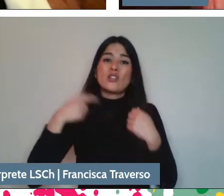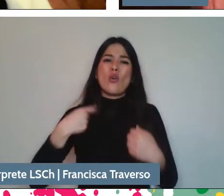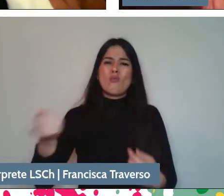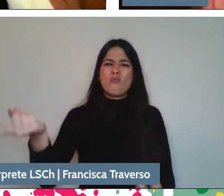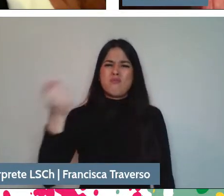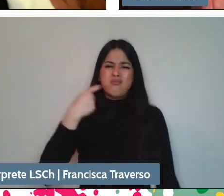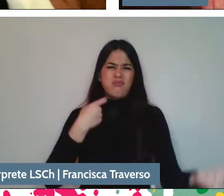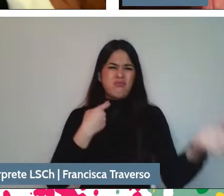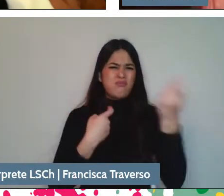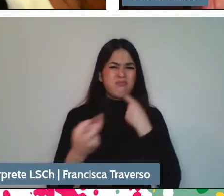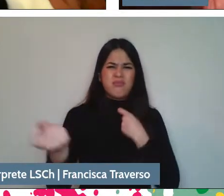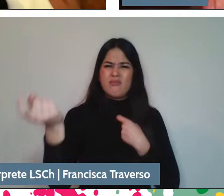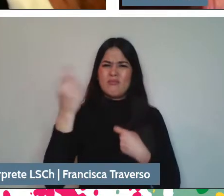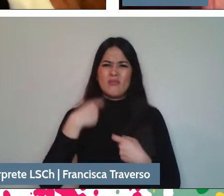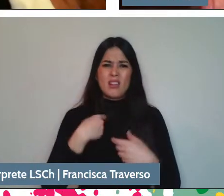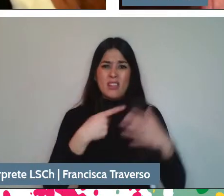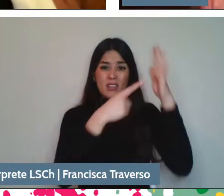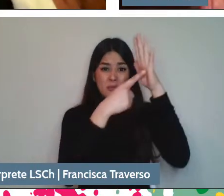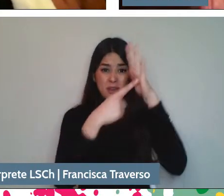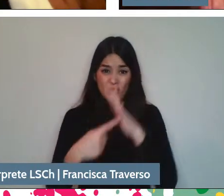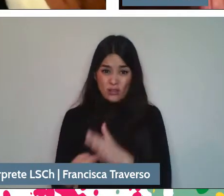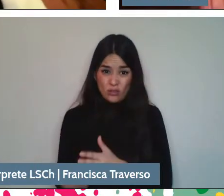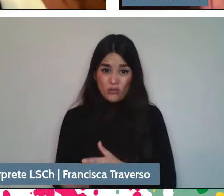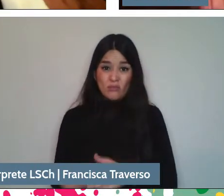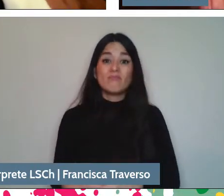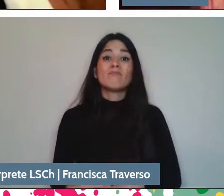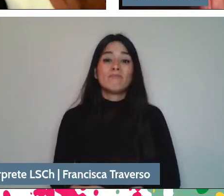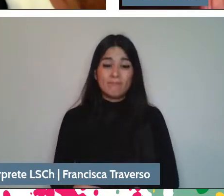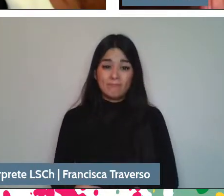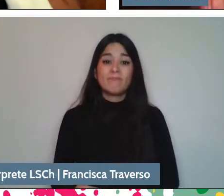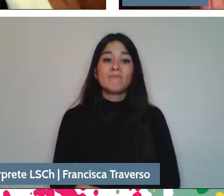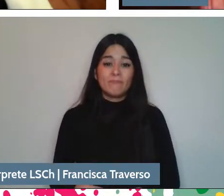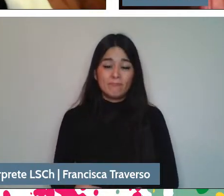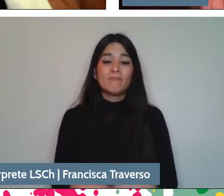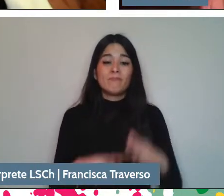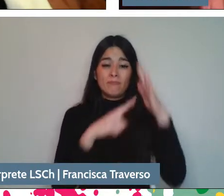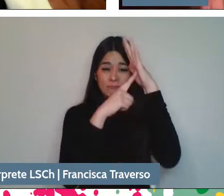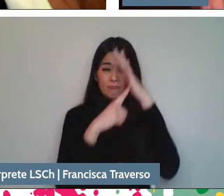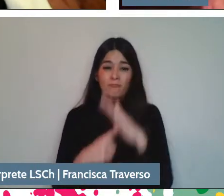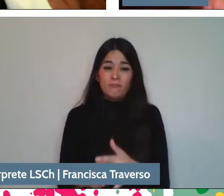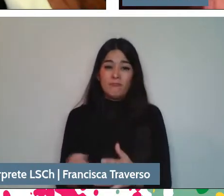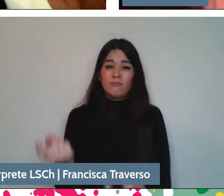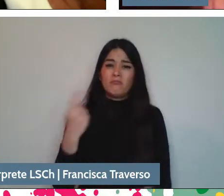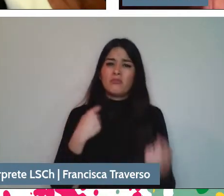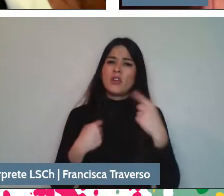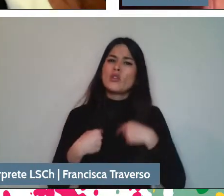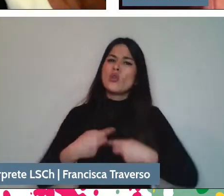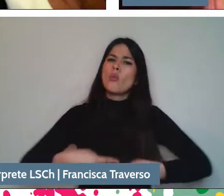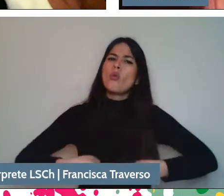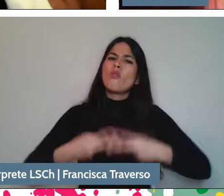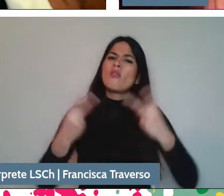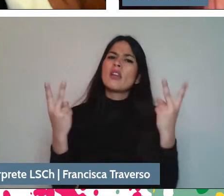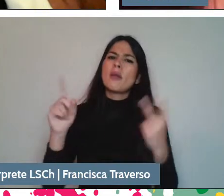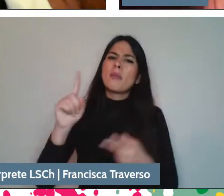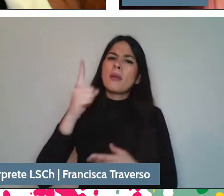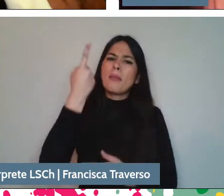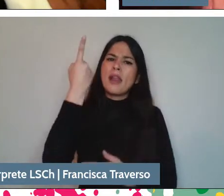De racismo, me imagino, ¿no? Racismo absoluto y también, por ejemplo, yo publiqué mi primer libro sobre mí en Londres.